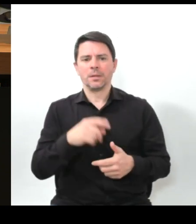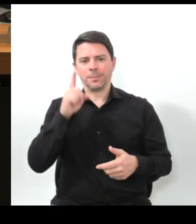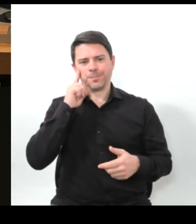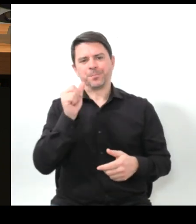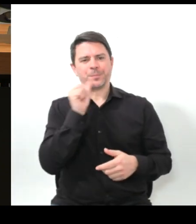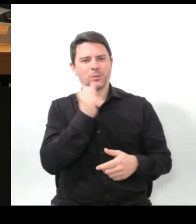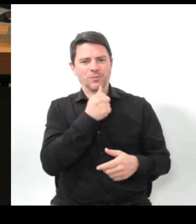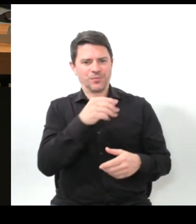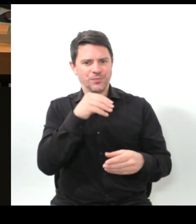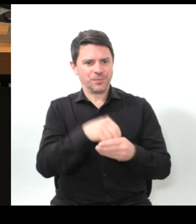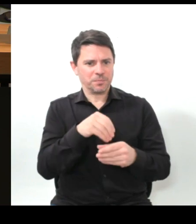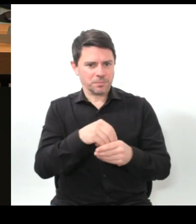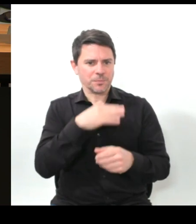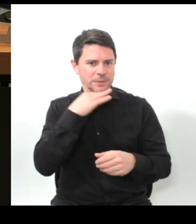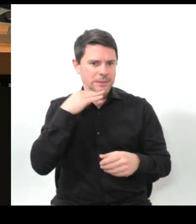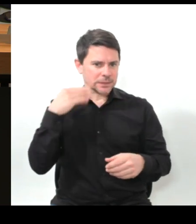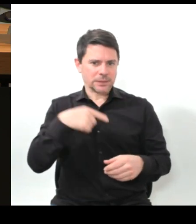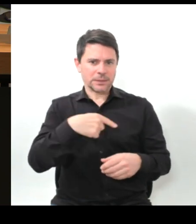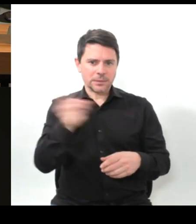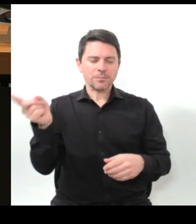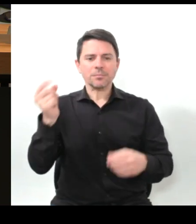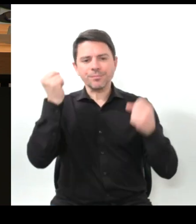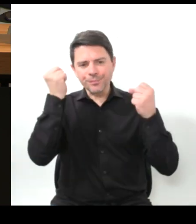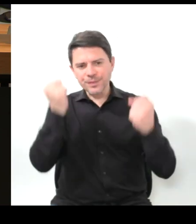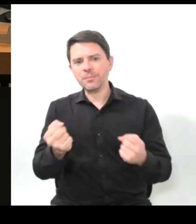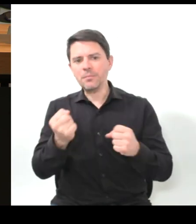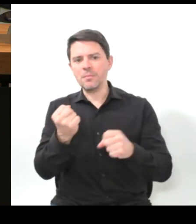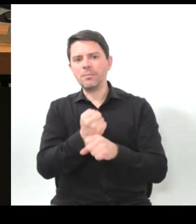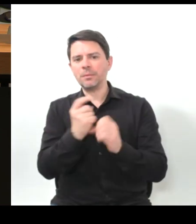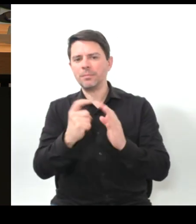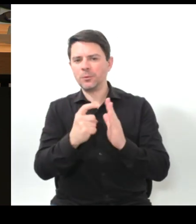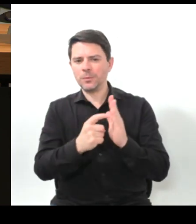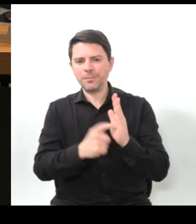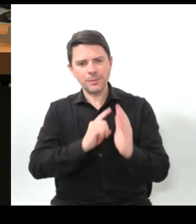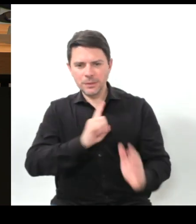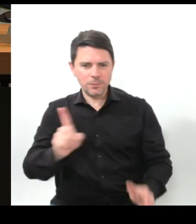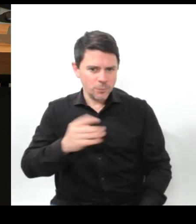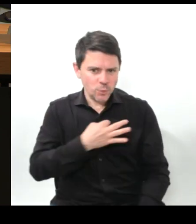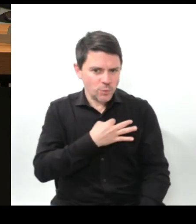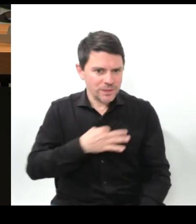und dann natürlich den Menschen in der Ausbildung sind auch eine vernünftige Ausbildung zu bieten, dass sie gut angeleitet